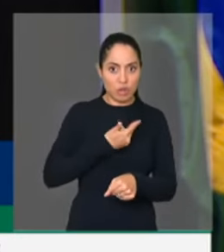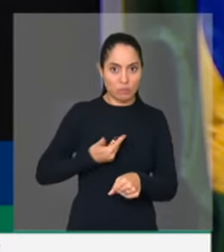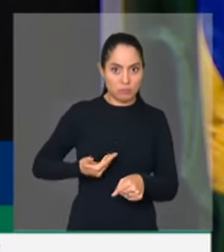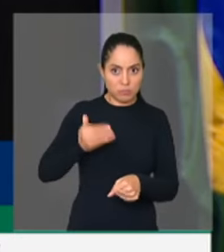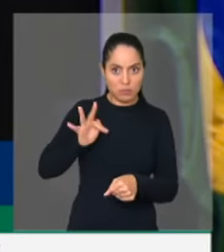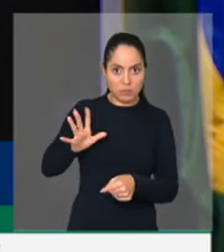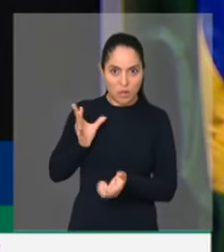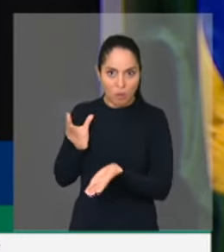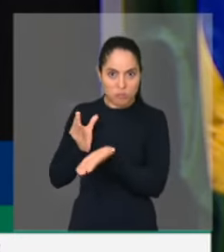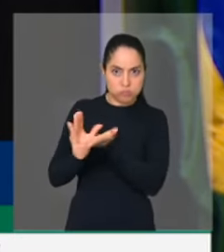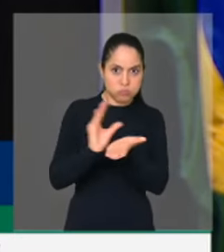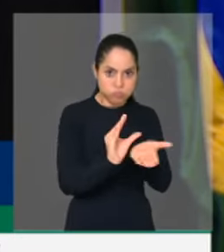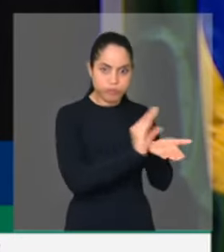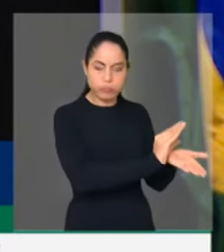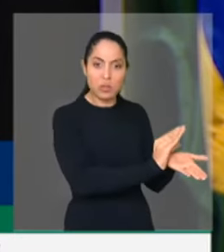AGRAVAMENTO E COLAPSO DA ESTRUTURA DE LEITOS